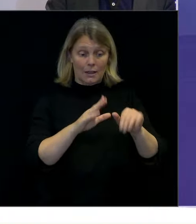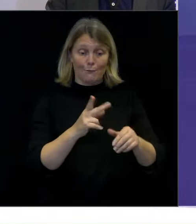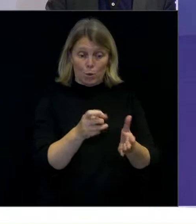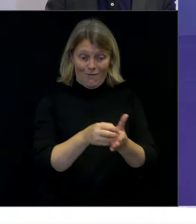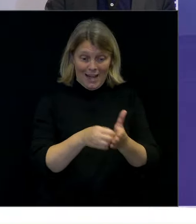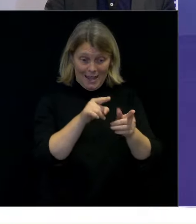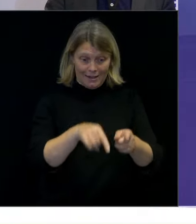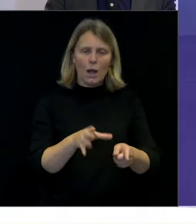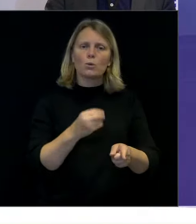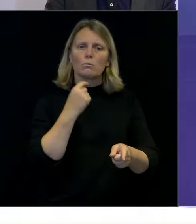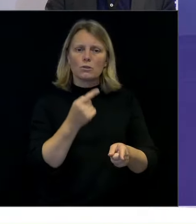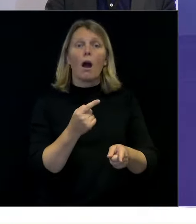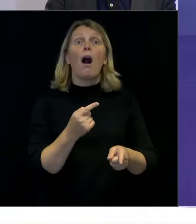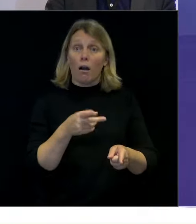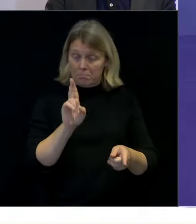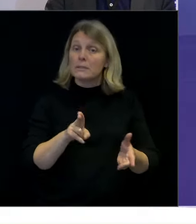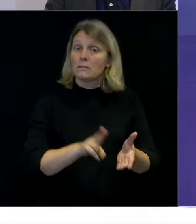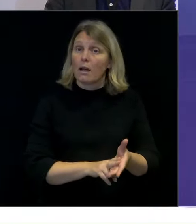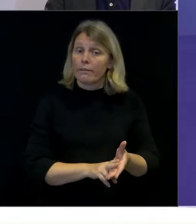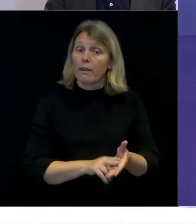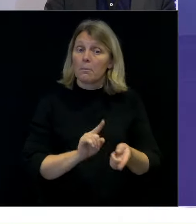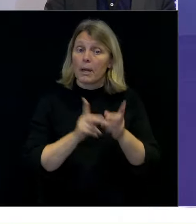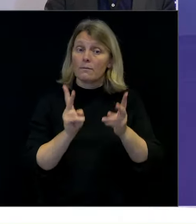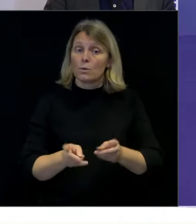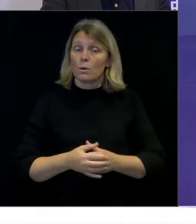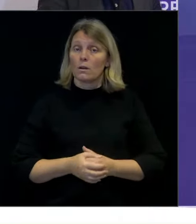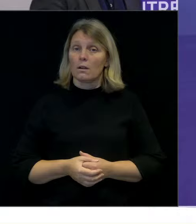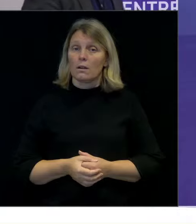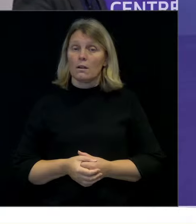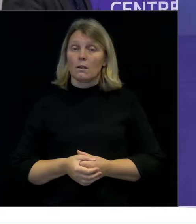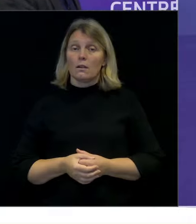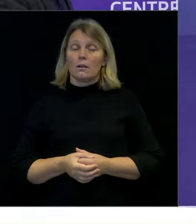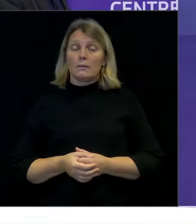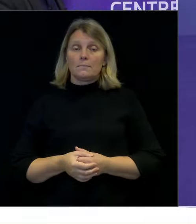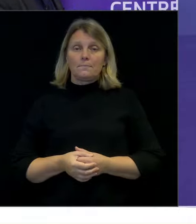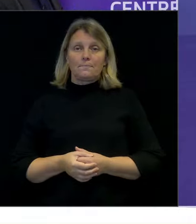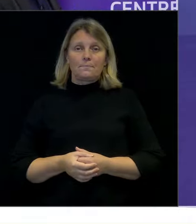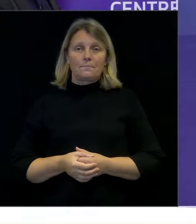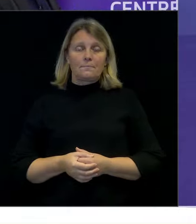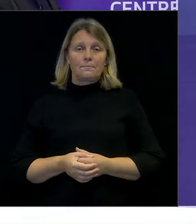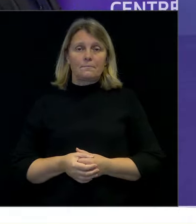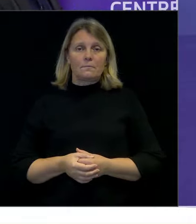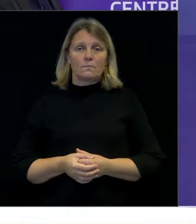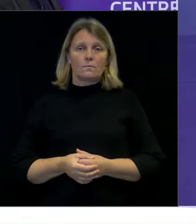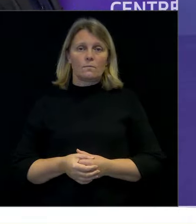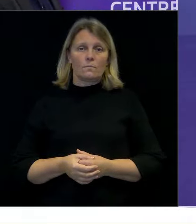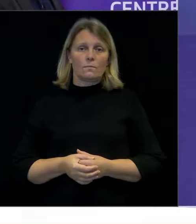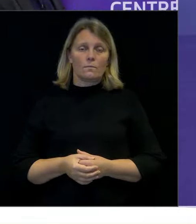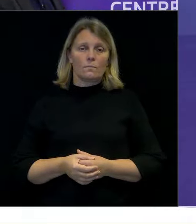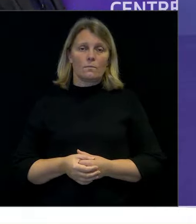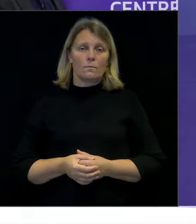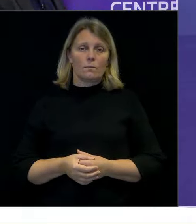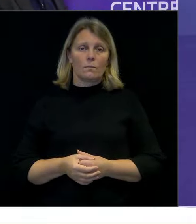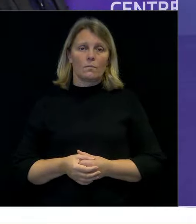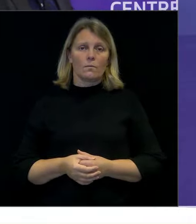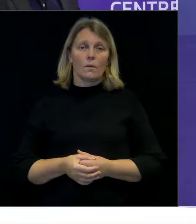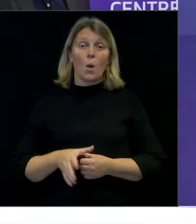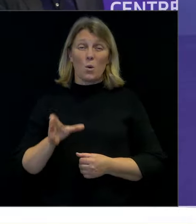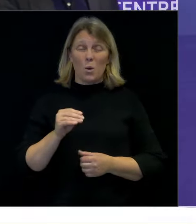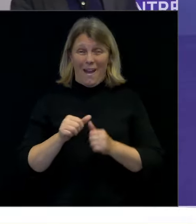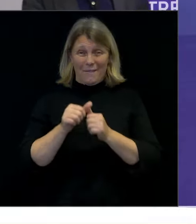när man utvärderade detta så kom man fram till att det var så.